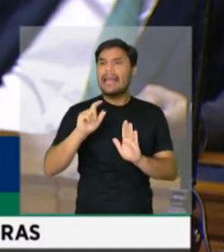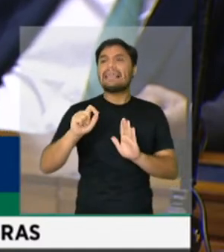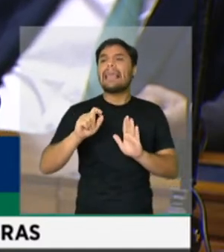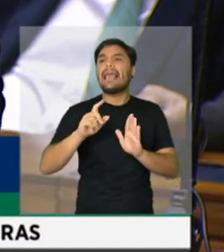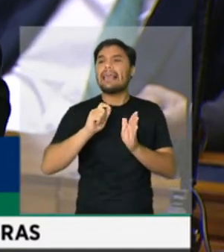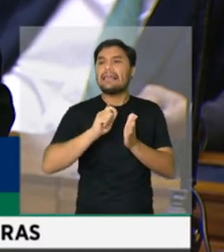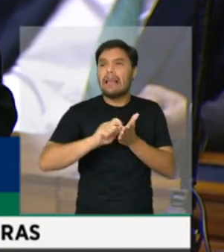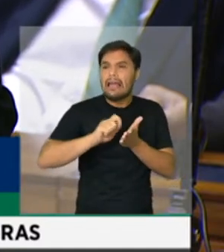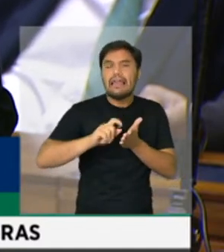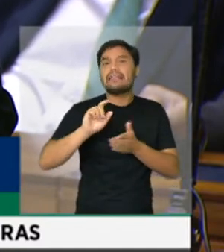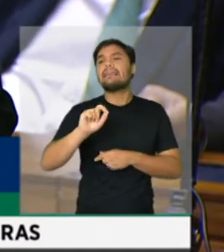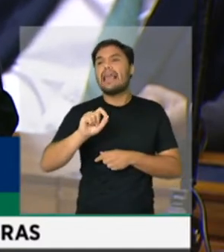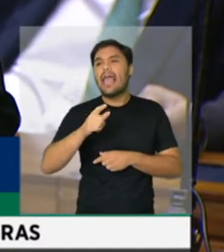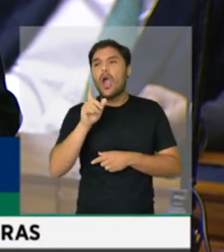ENTENDER QUE MULHERES PODEM FALAR, TÊM VOZ, E NÃO VÃO